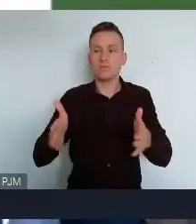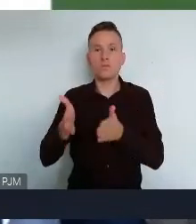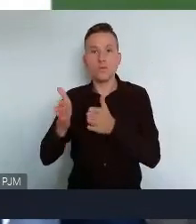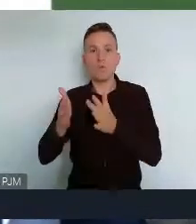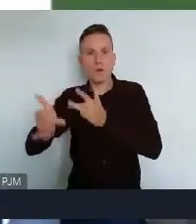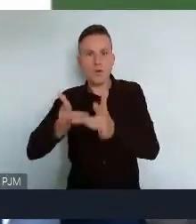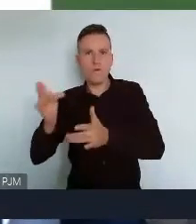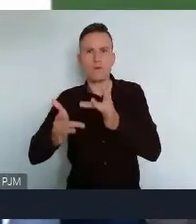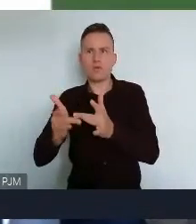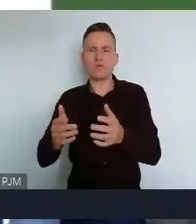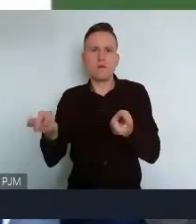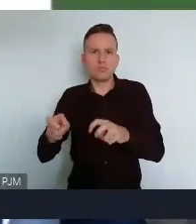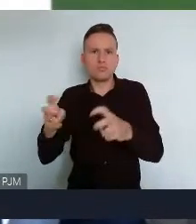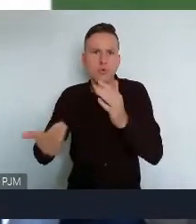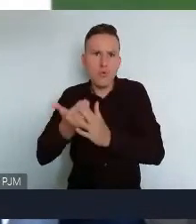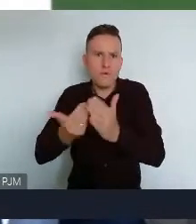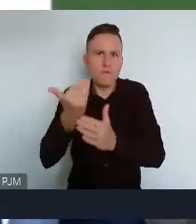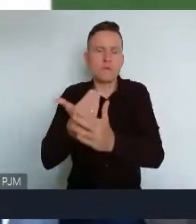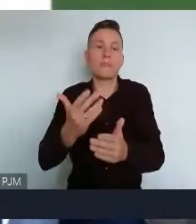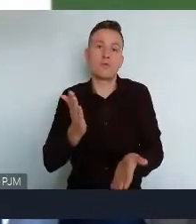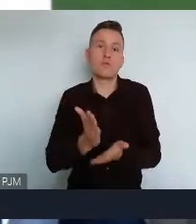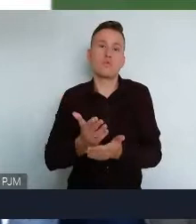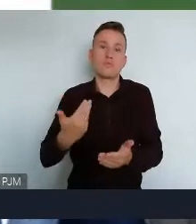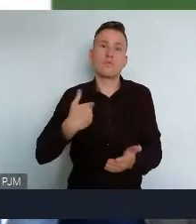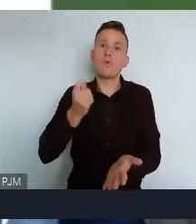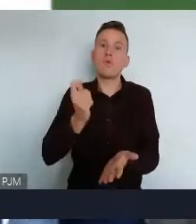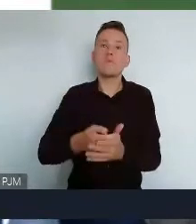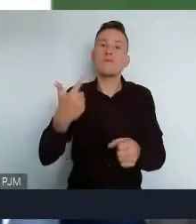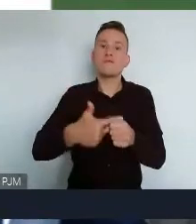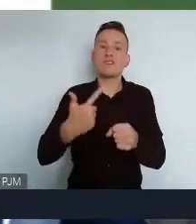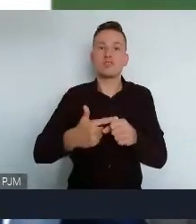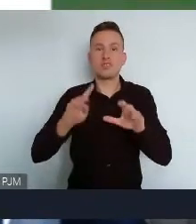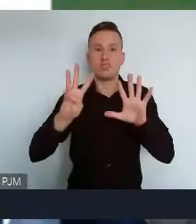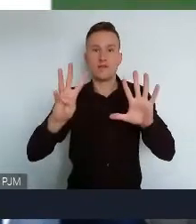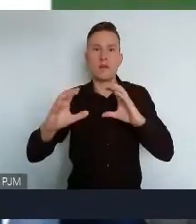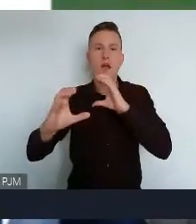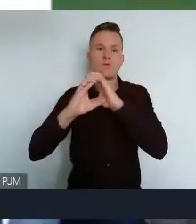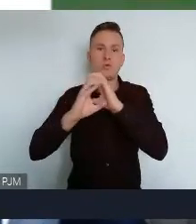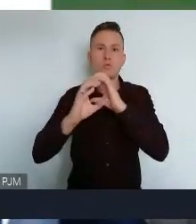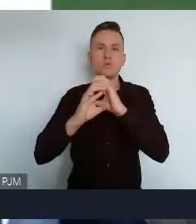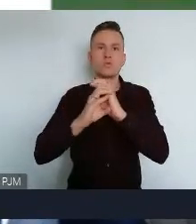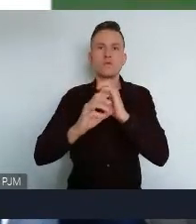Mamy zakupionych już 29 autobusów hybrydowych. Nasza straż miejska i nie tylko,